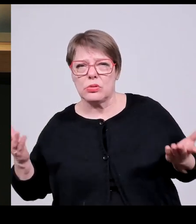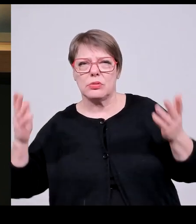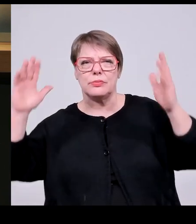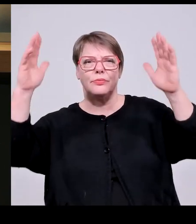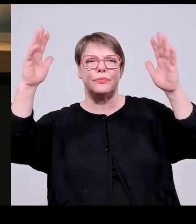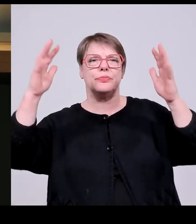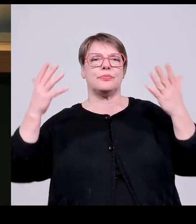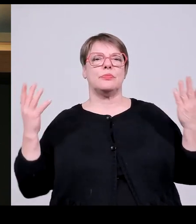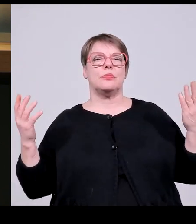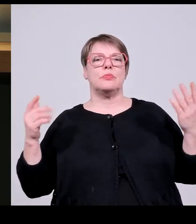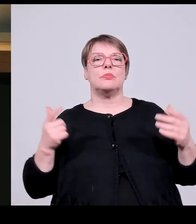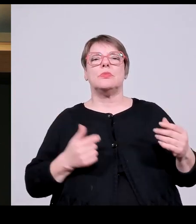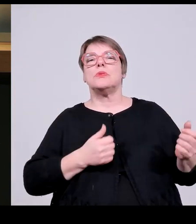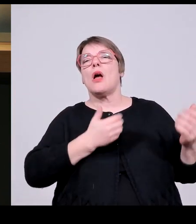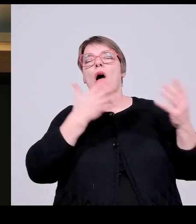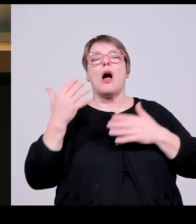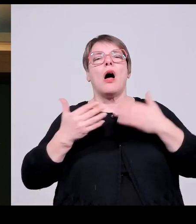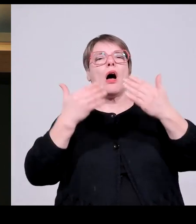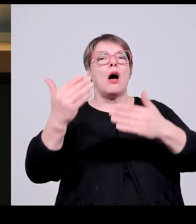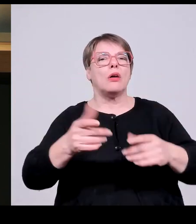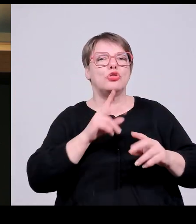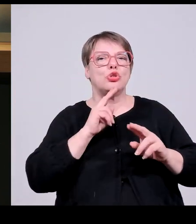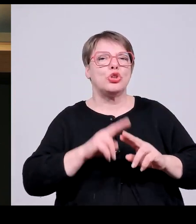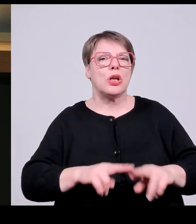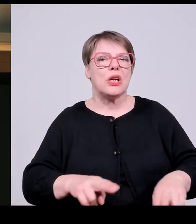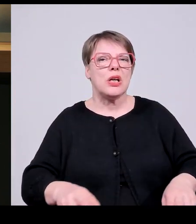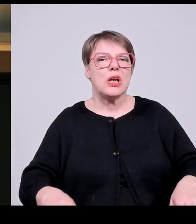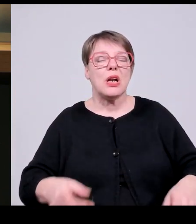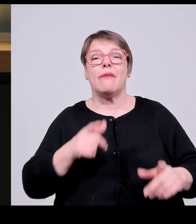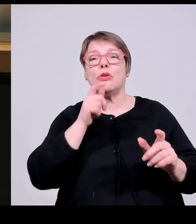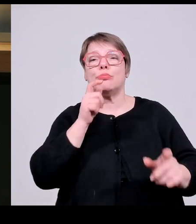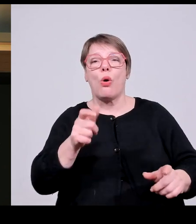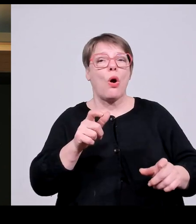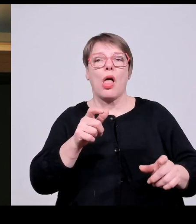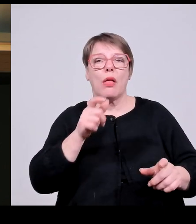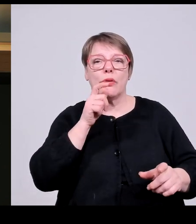schneller voranbringen kann. Einen solchen Mut brauchen wir auch für Berlin.